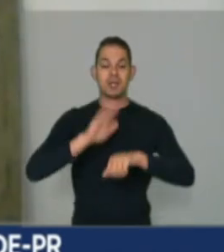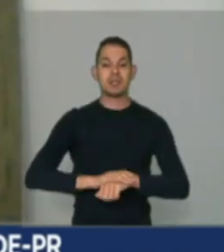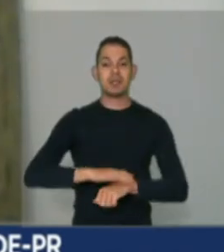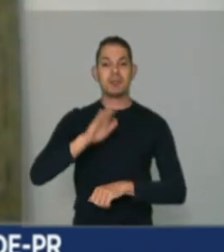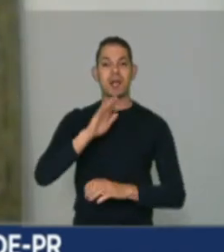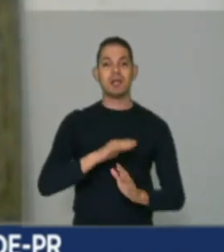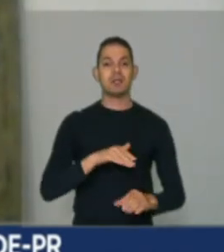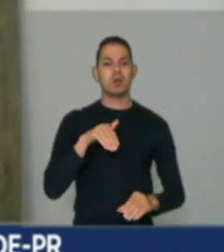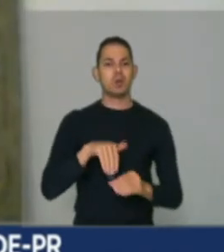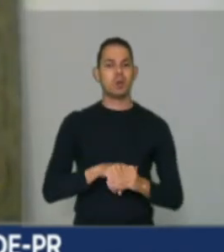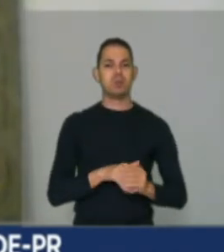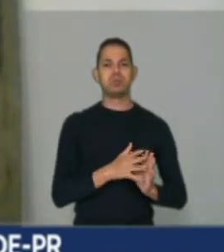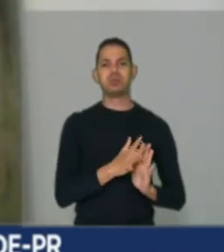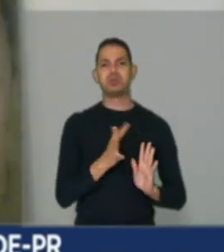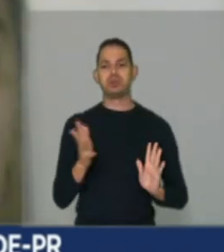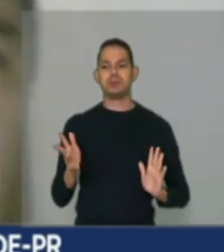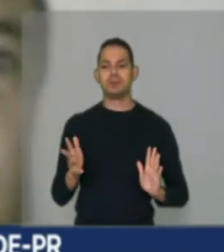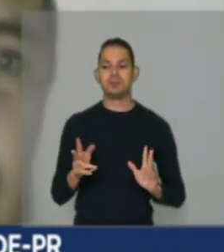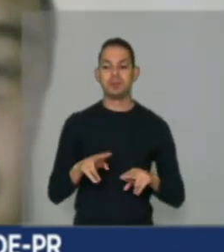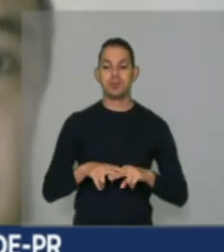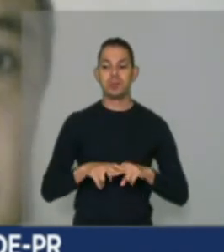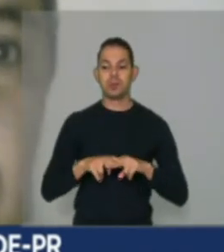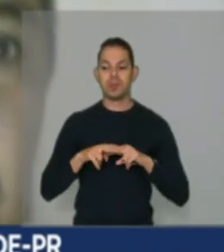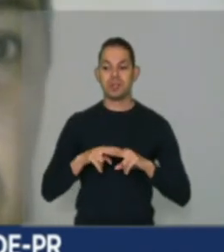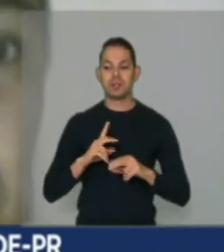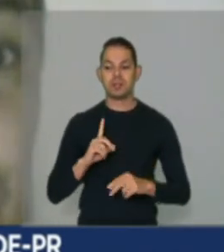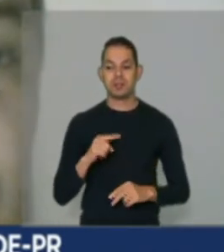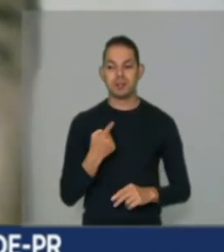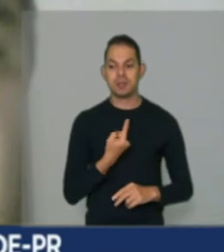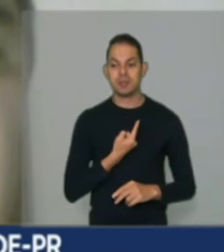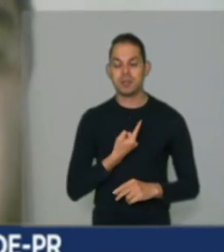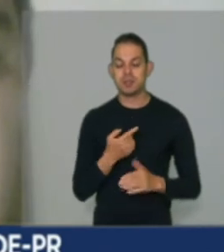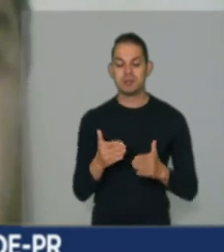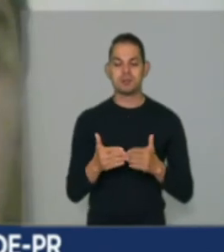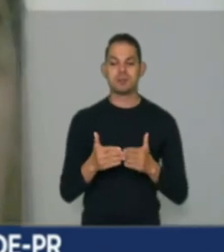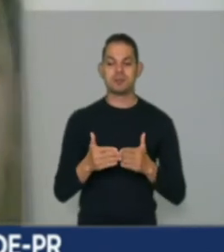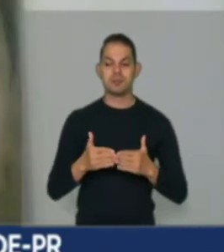ELEITORAL. POR ISSO, NÓS PEDIMOS QUE CADA VEZ MAIS A SOCIEDADE COMPREENDA A